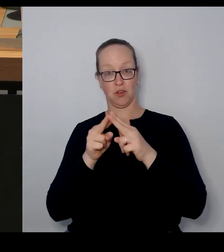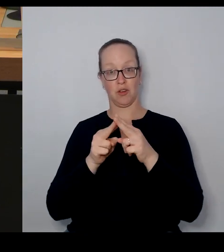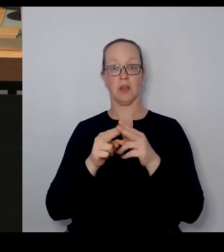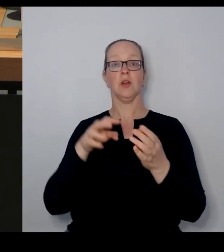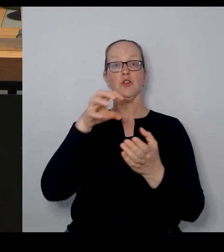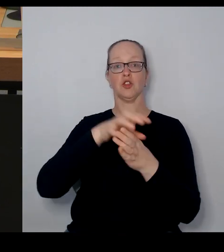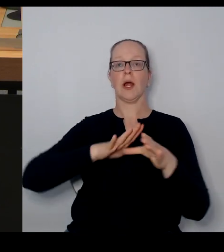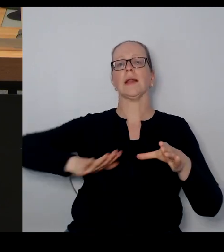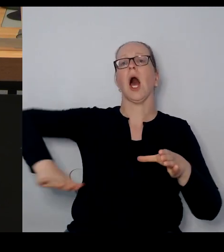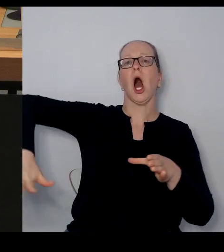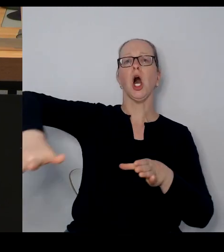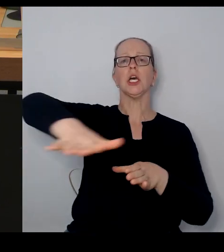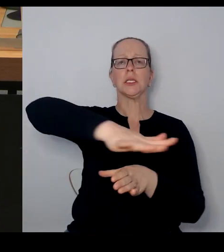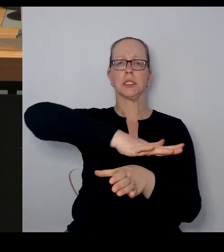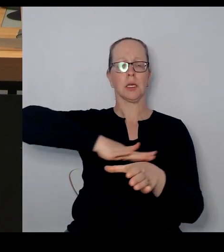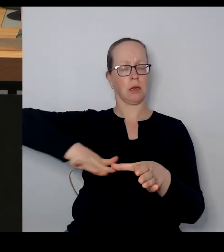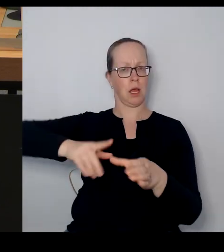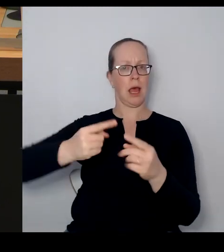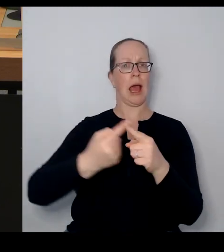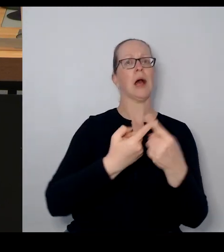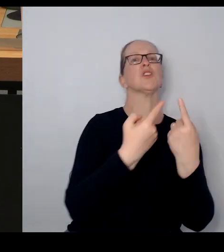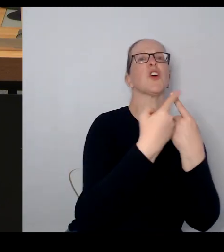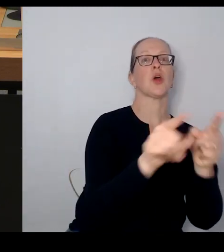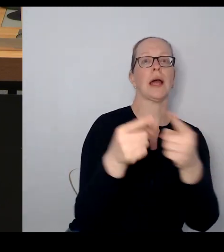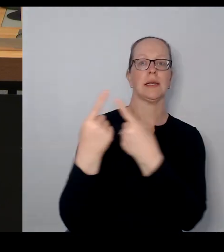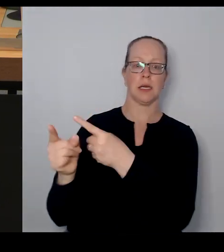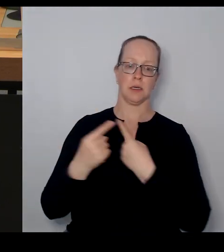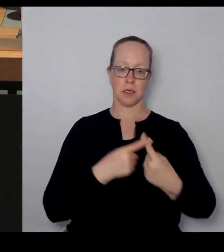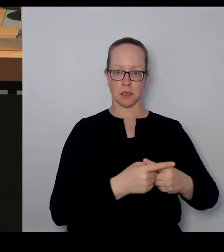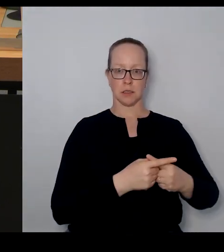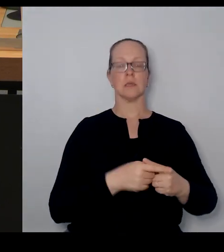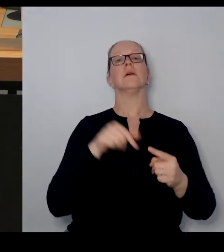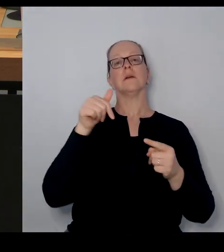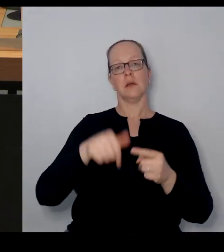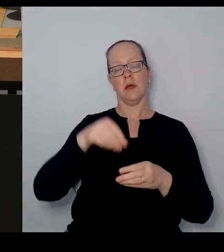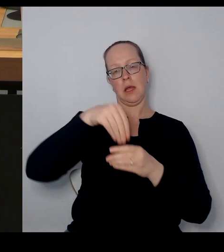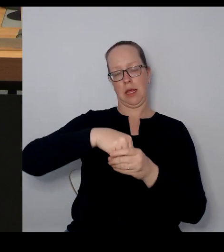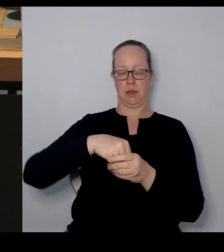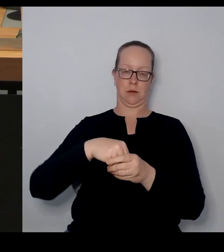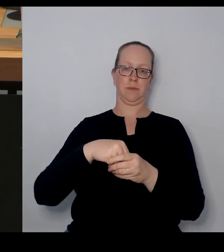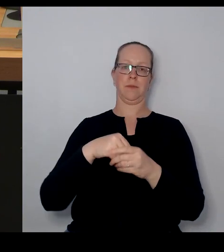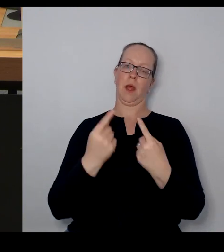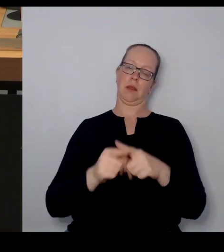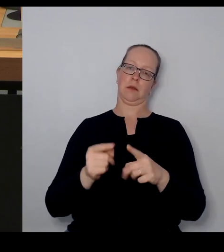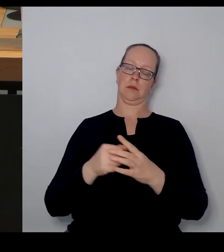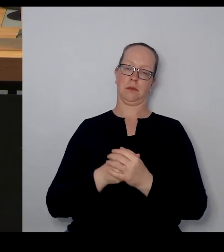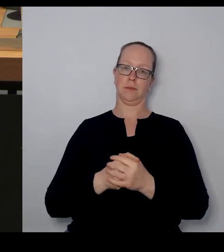Und Sie haben vollkommen recht, es sind auch unterschiedliche Welten. Aber ich glaube schon, dass sich die andere Welt kenne. Ich glaube, Sie kennen die andere Welt.